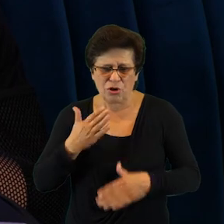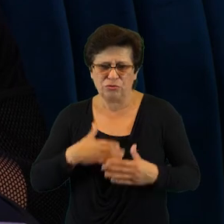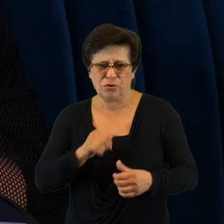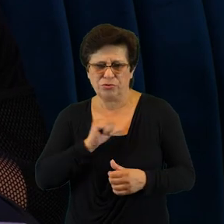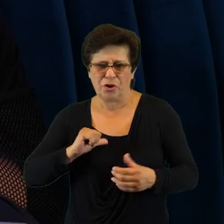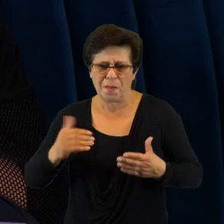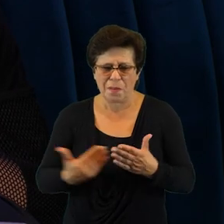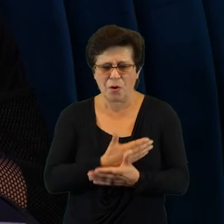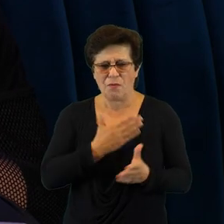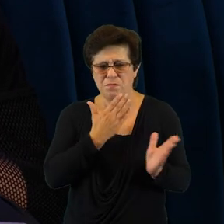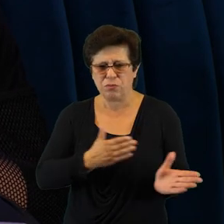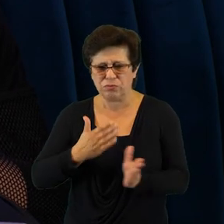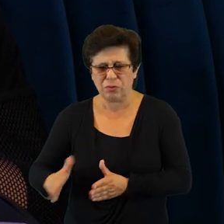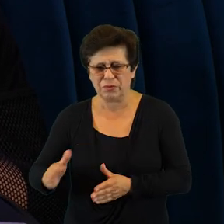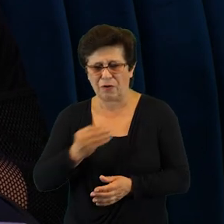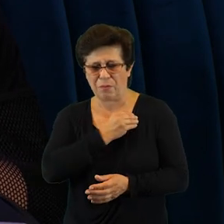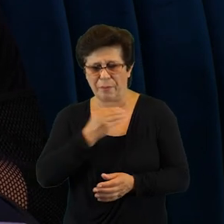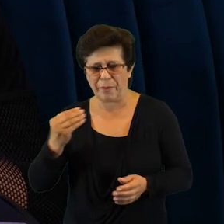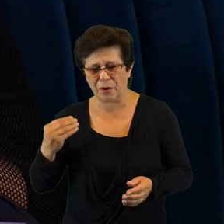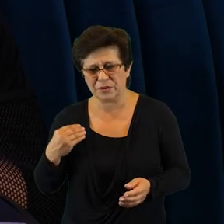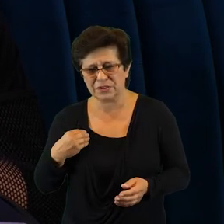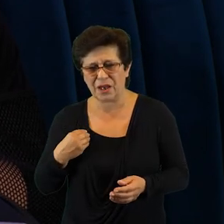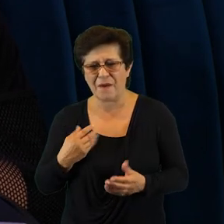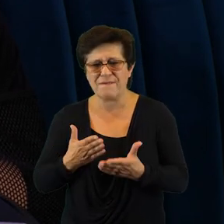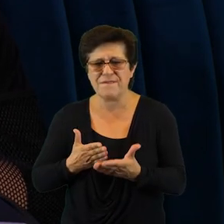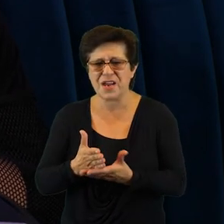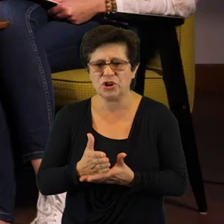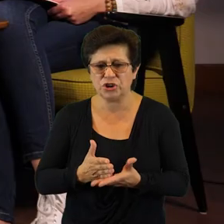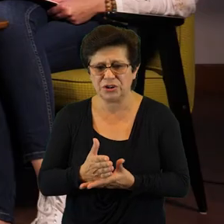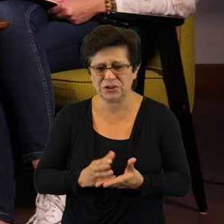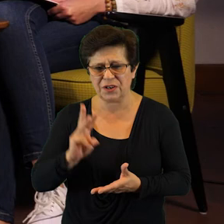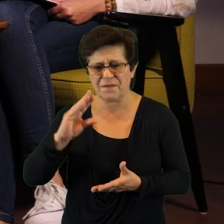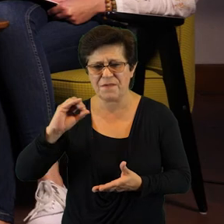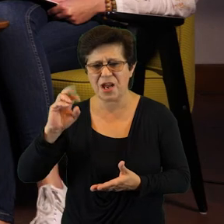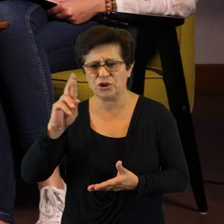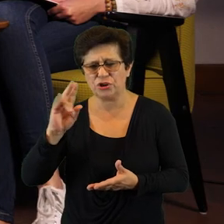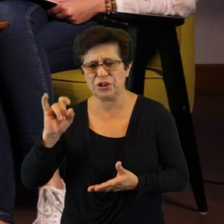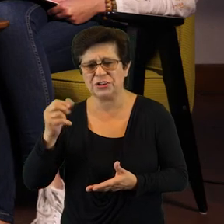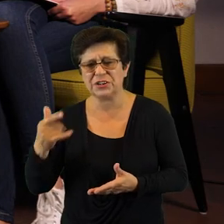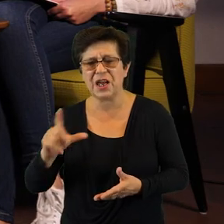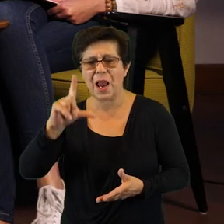Natomiast Wierzyński i Lechoń